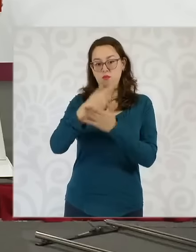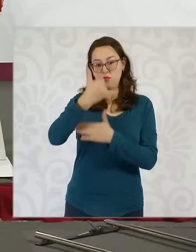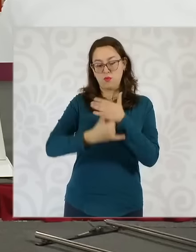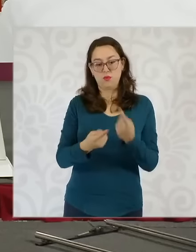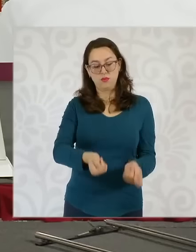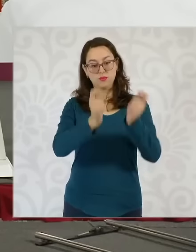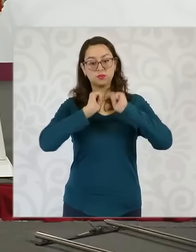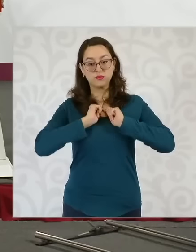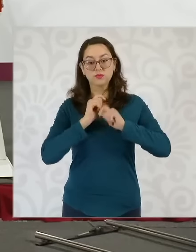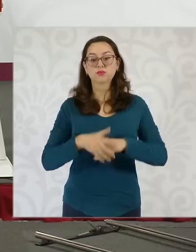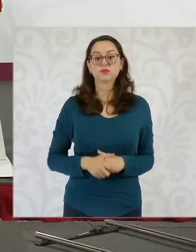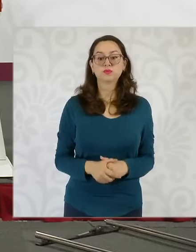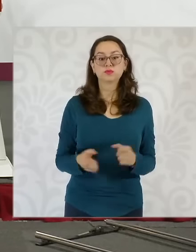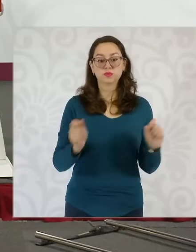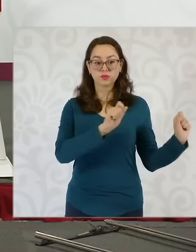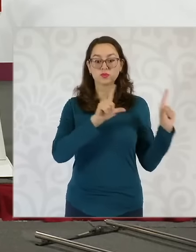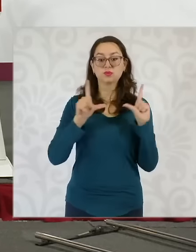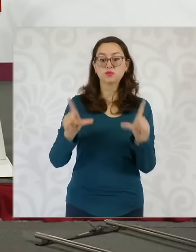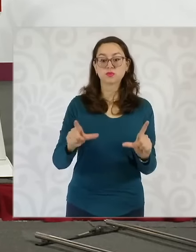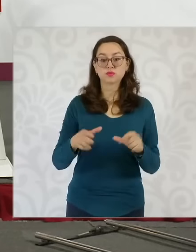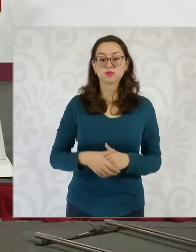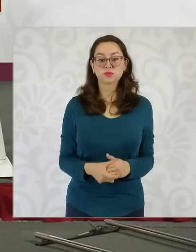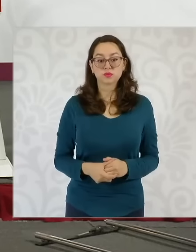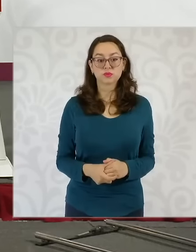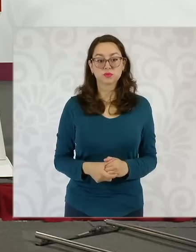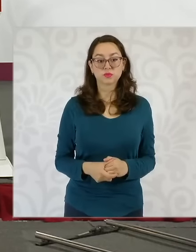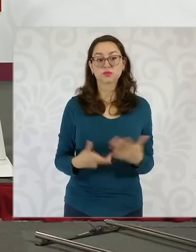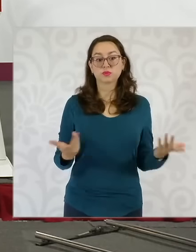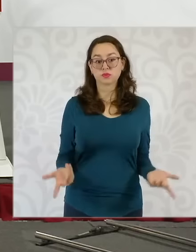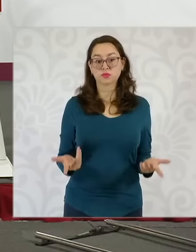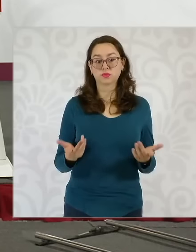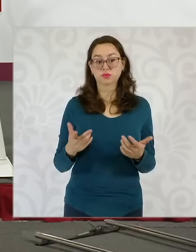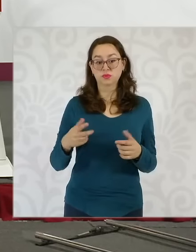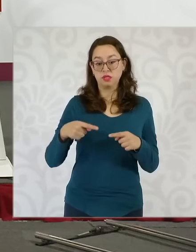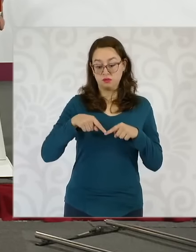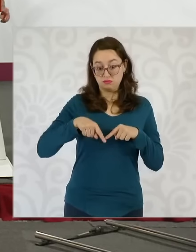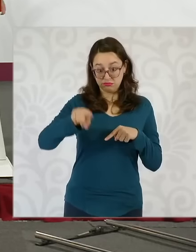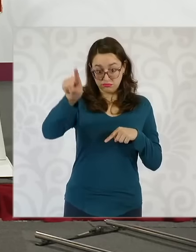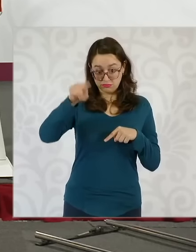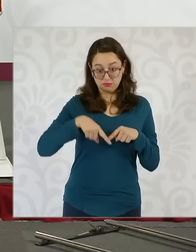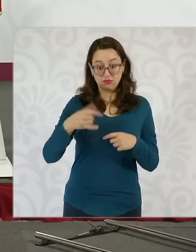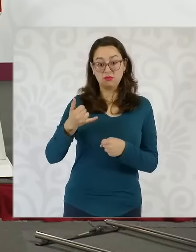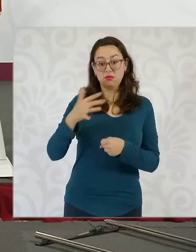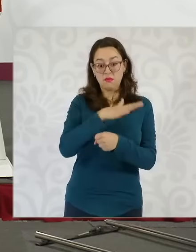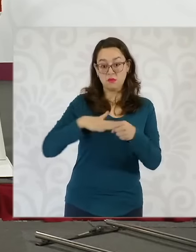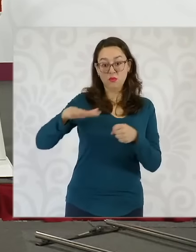siguiente por favor el corredor interoceánico del ismo de Tehuantepec es un proyecto estratégico de